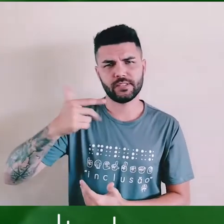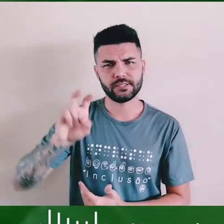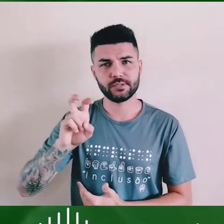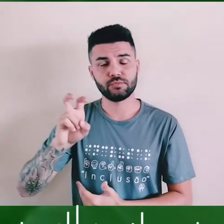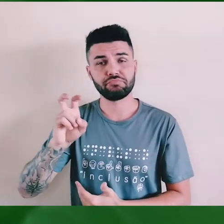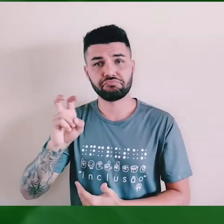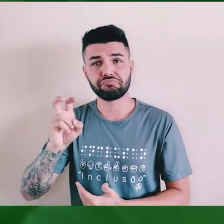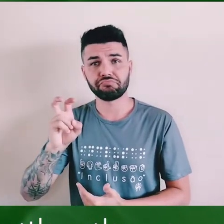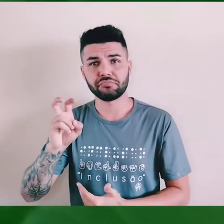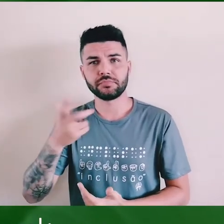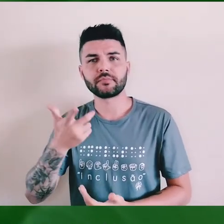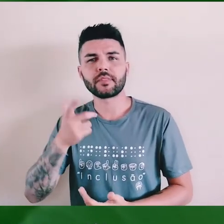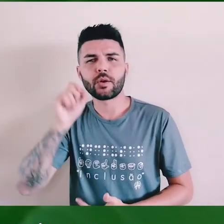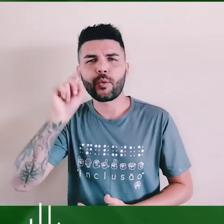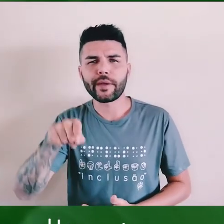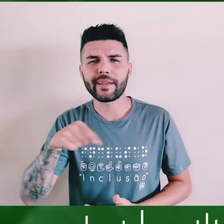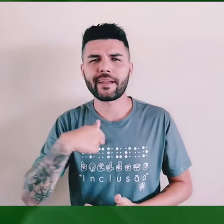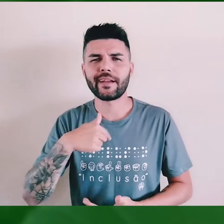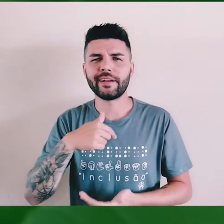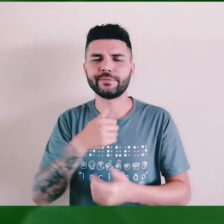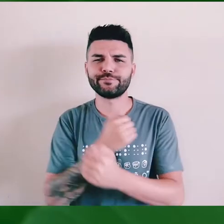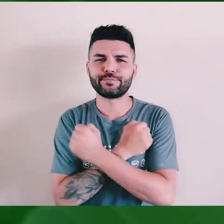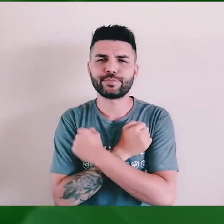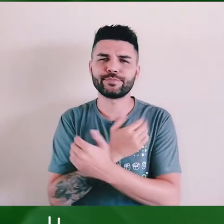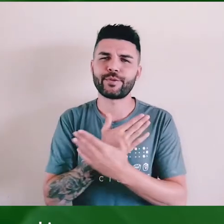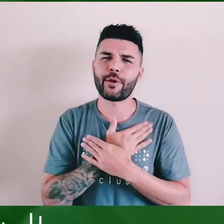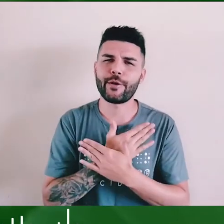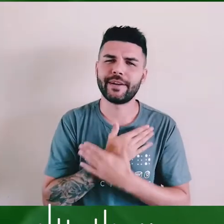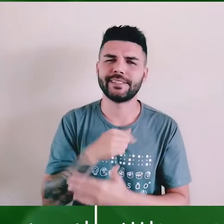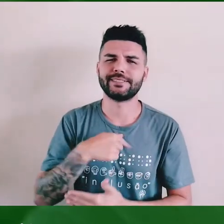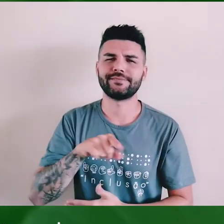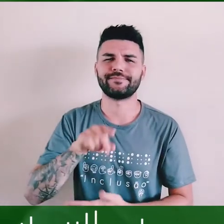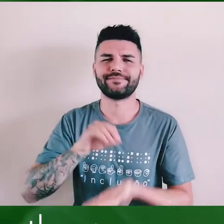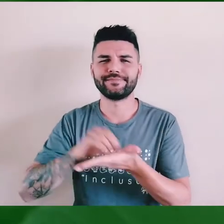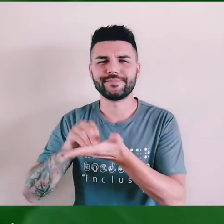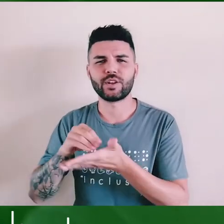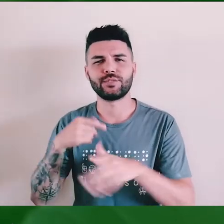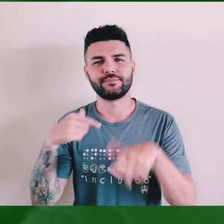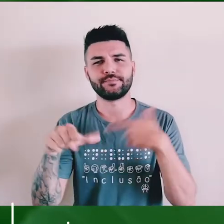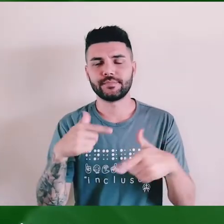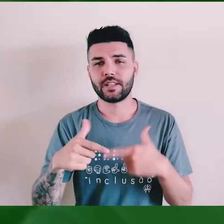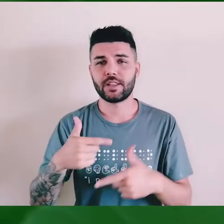ainda mais agora, que é você ficar desempregado. Eu fiquei desempregado o ano de 2016 inteiro,